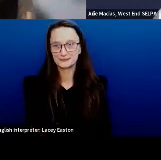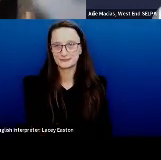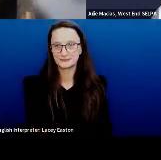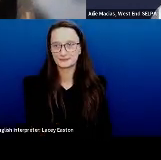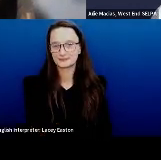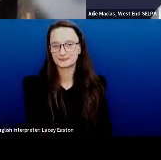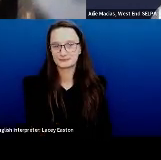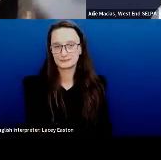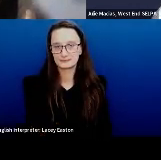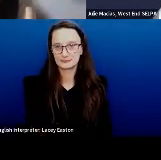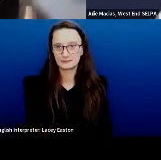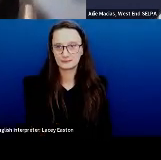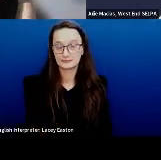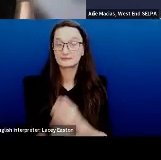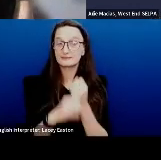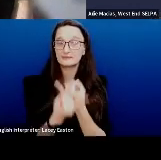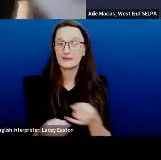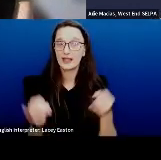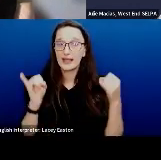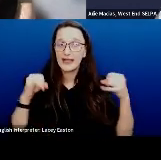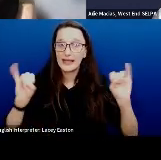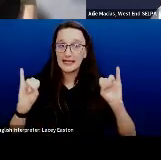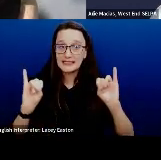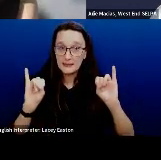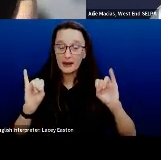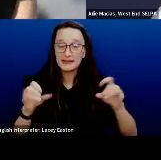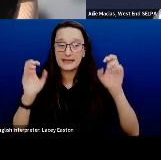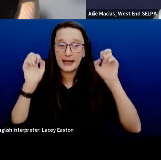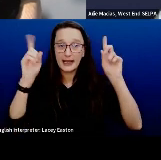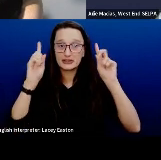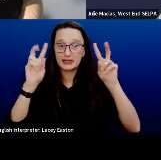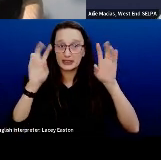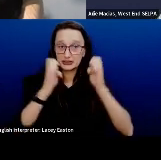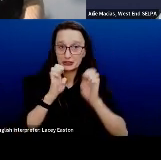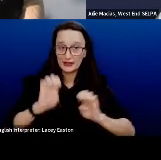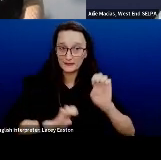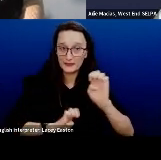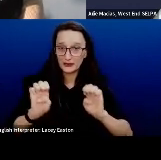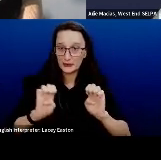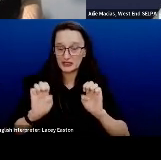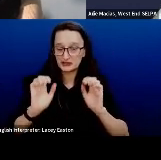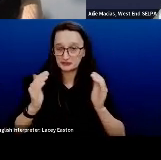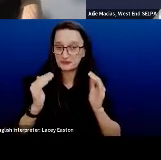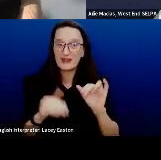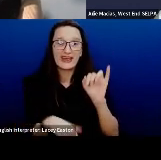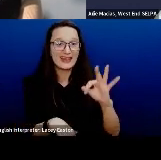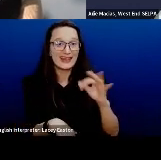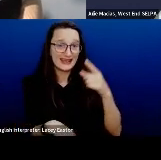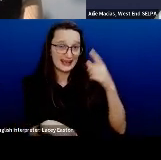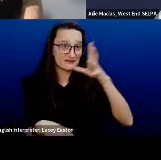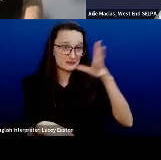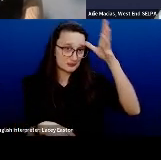Evaluación Educativa Independiente: si los padres no están de acuerdo con los resultados de evaluaciones realizadas